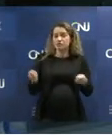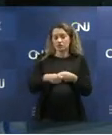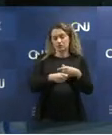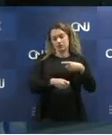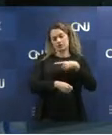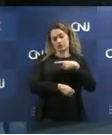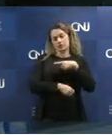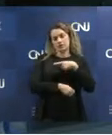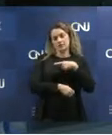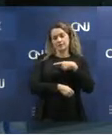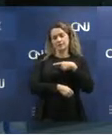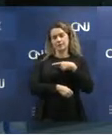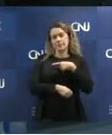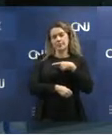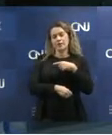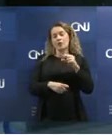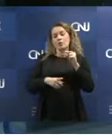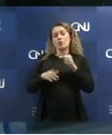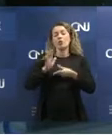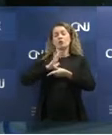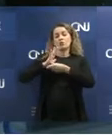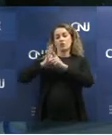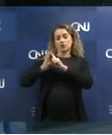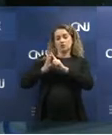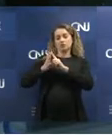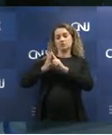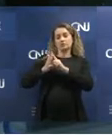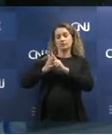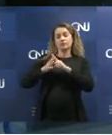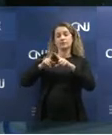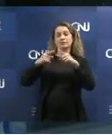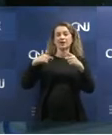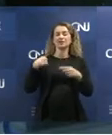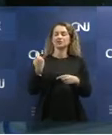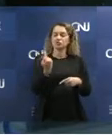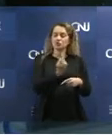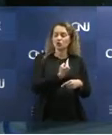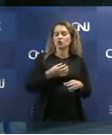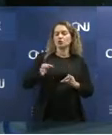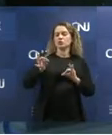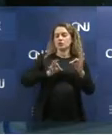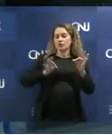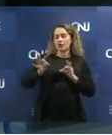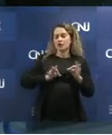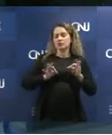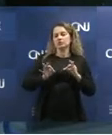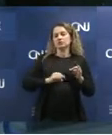um pouco antes da sessão Mas todos nós nos preparamos para ela e sem qualquer